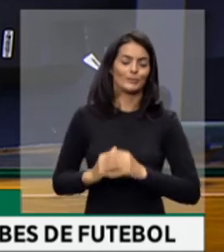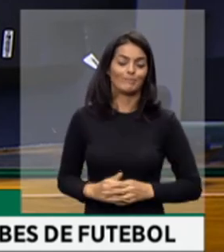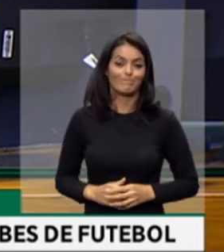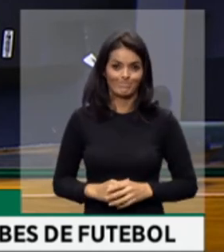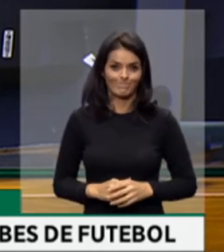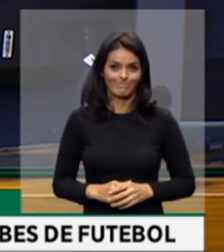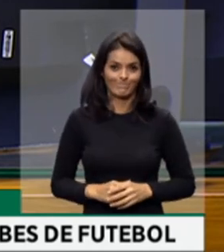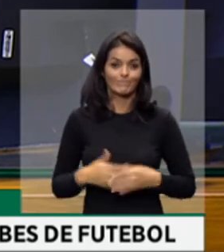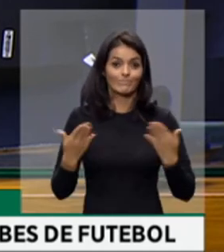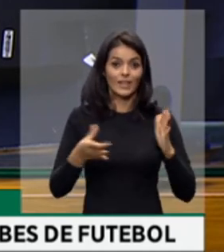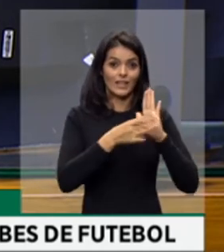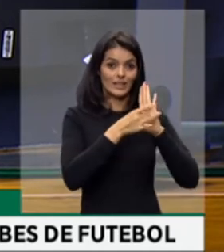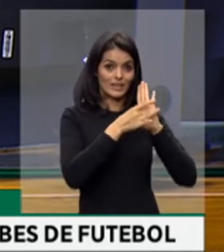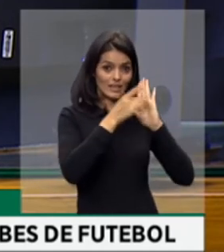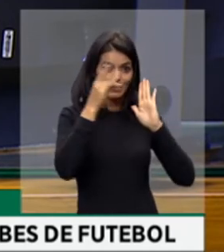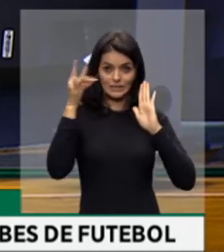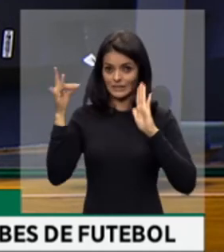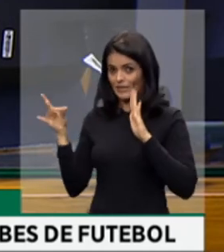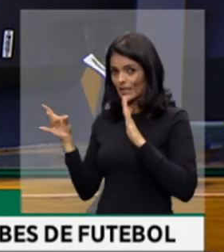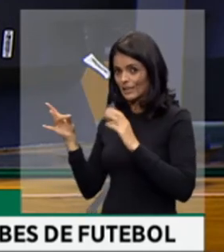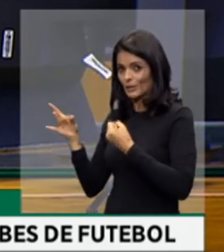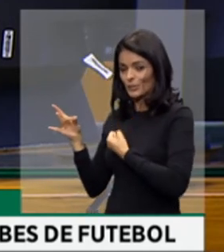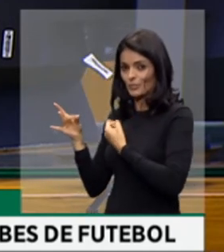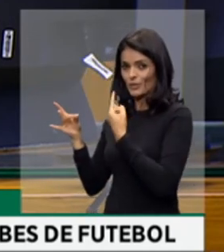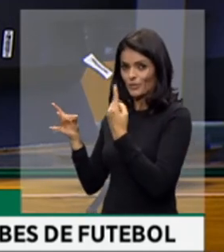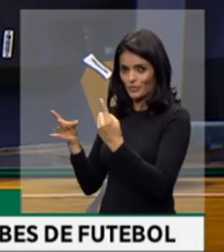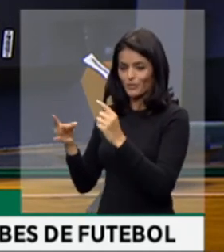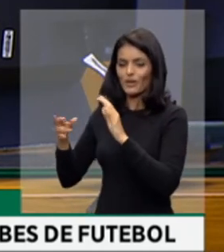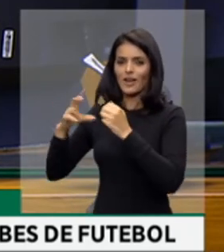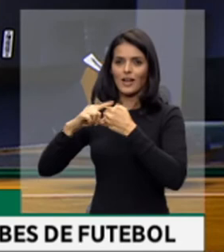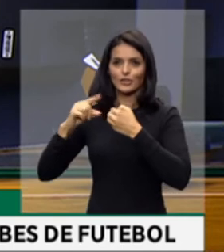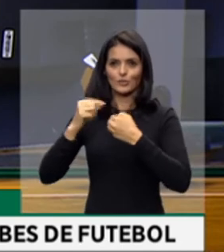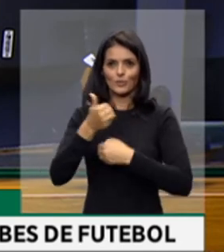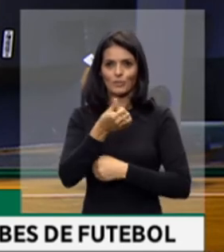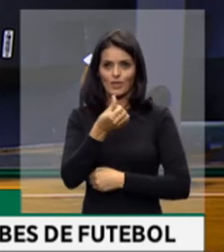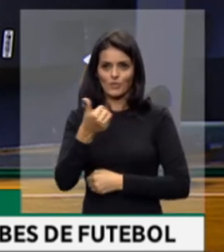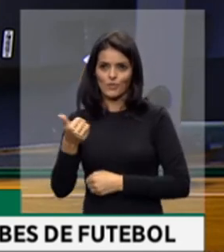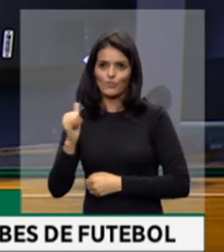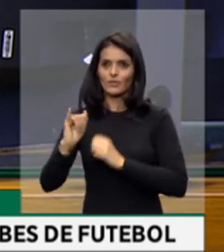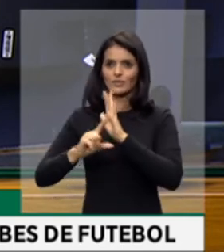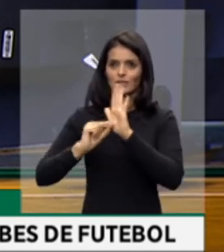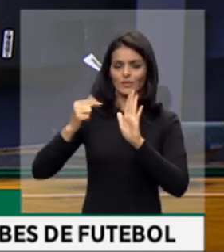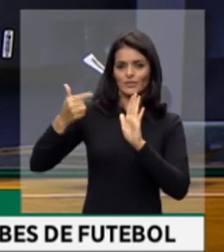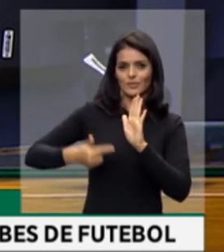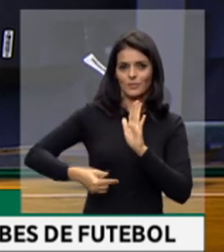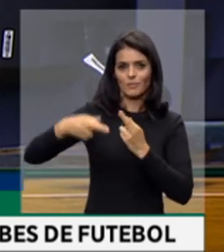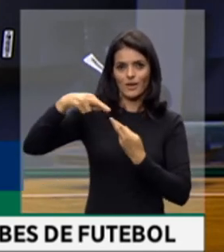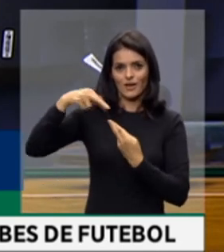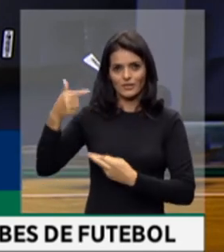ANO QUE VEM. FAZ UMA POLÍTICA DE DESVALORIZAÇÃO DO SALÁRIO-MÍNIMO, POR ISSO... A CÂMARA DOS DEPUTADOS, A CASA DO POVO... TEM QUE SEGUIR O SENADO QUE É A CASA DA